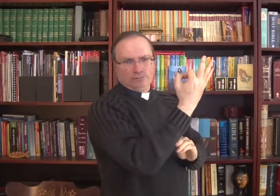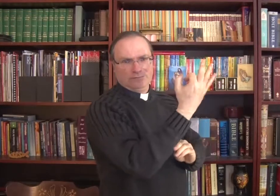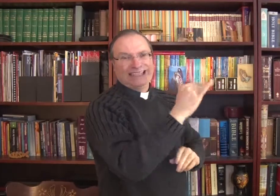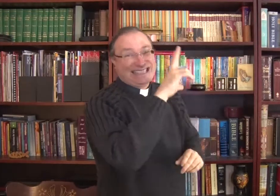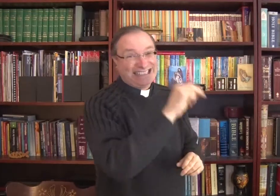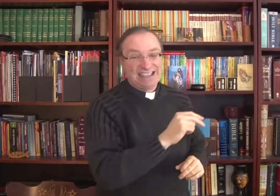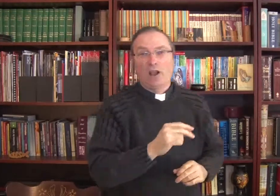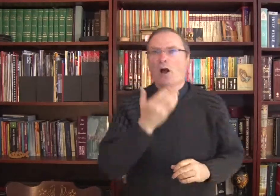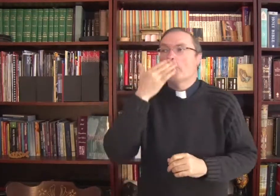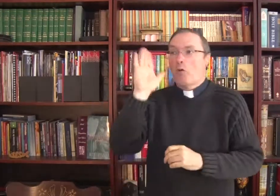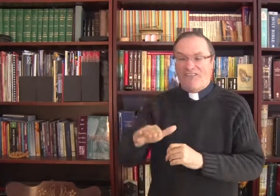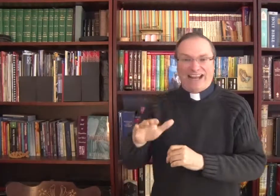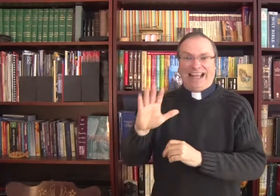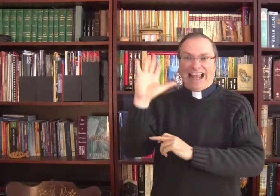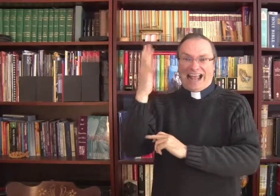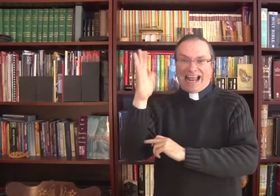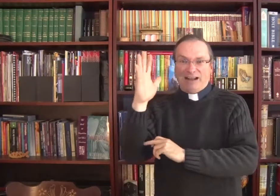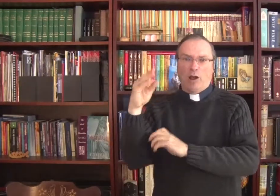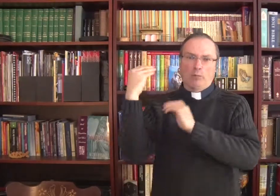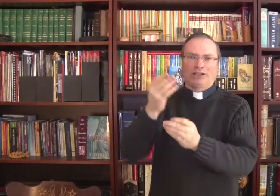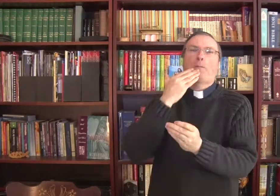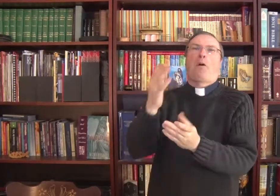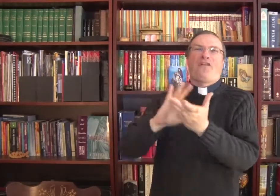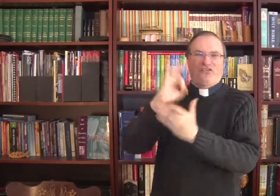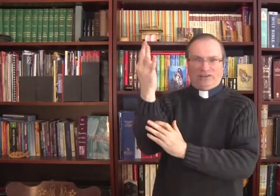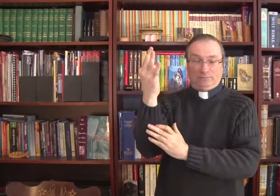ni un mauvais arbre porter de bons fruits.